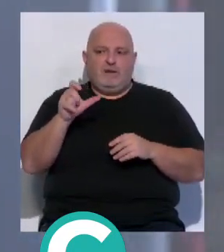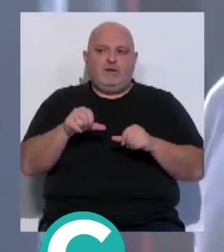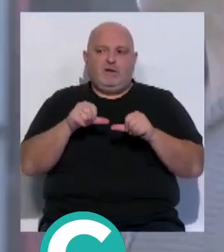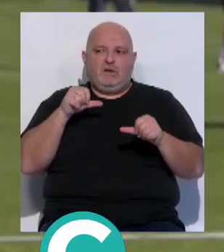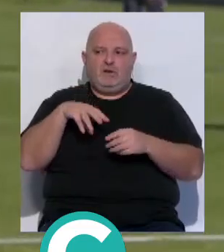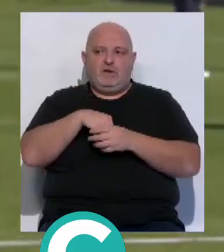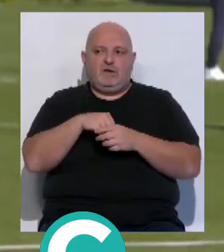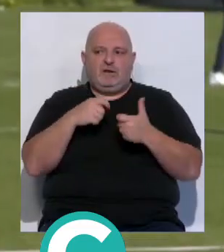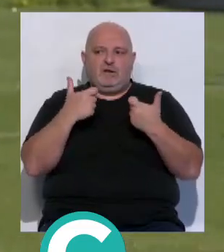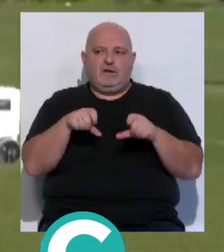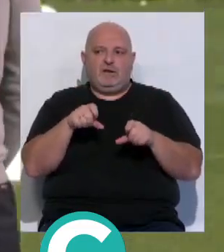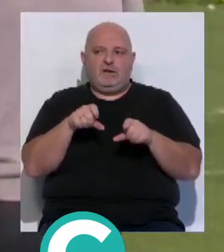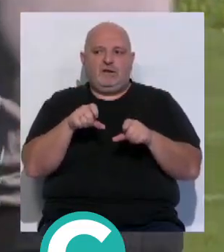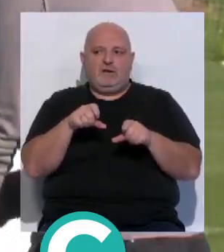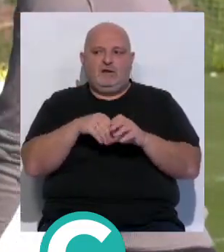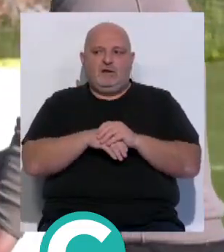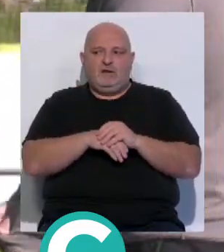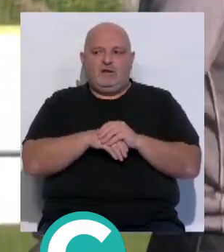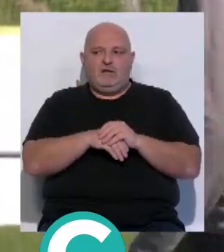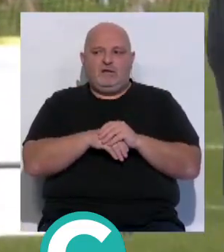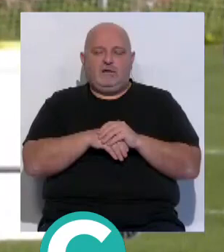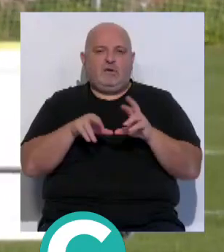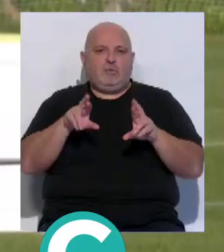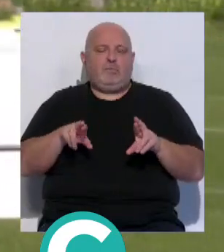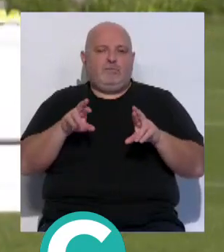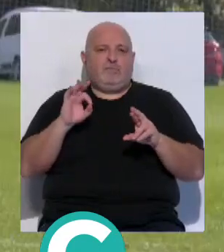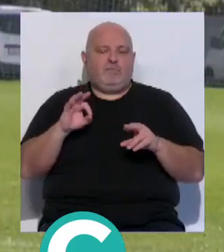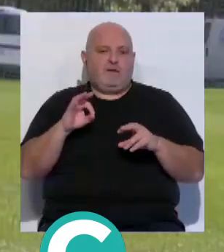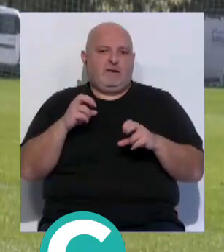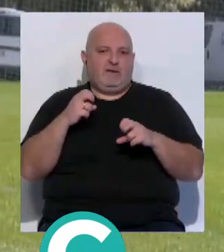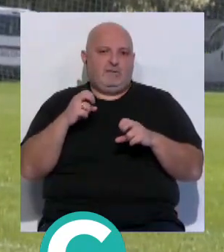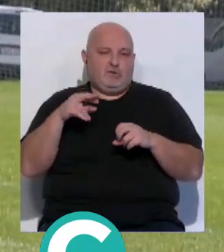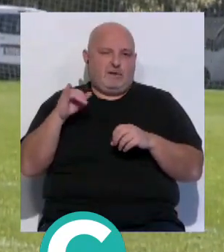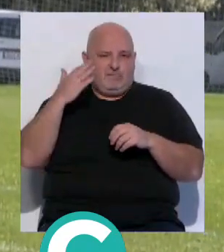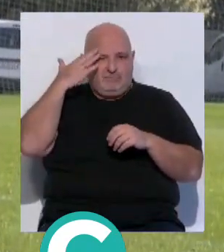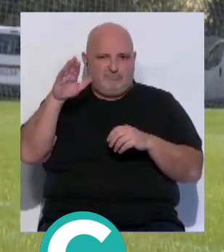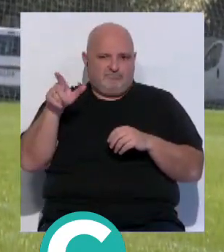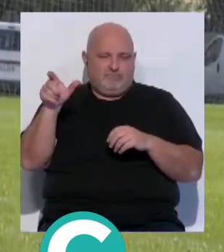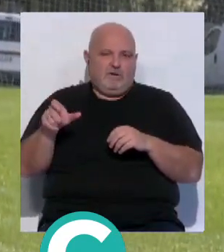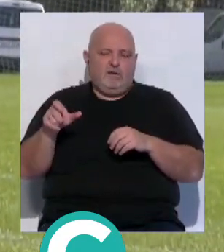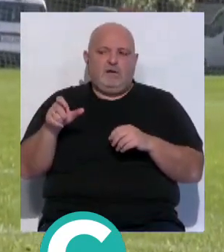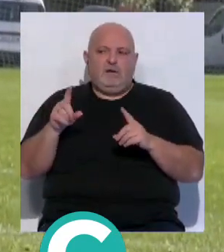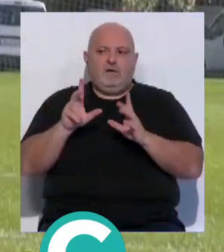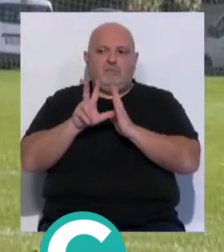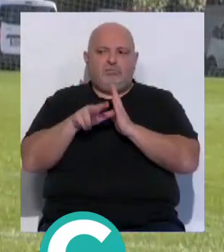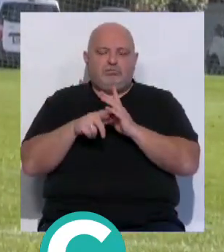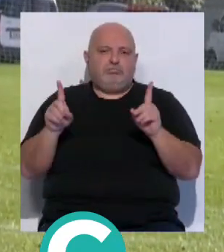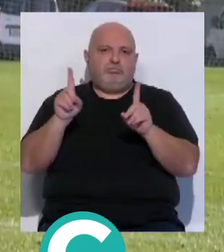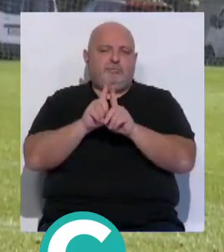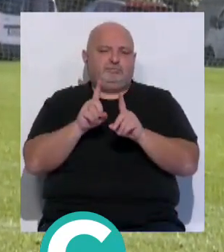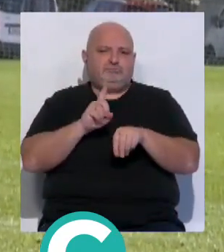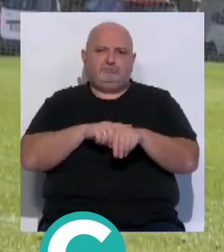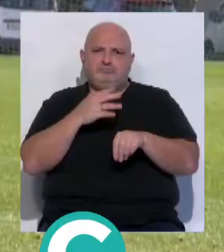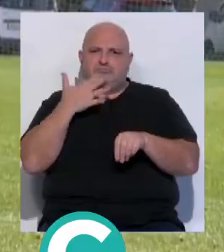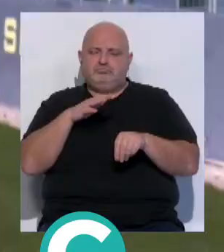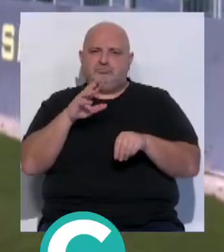en la fase de recuperación de su lesión minutos más tarde esto ya serían ayer sobre las 12 de